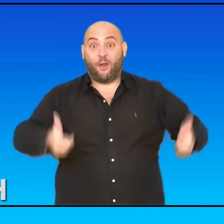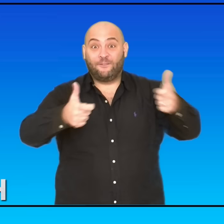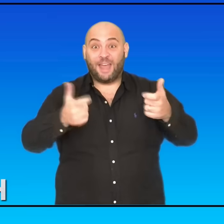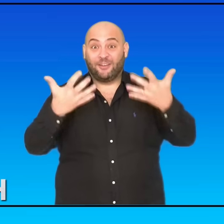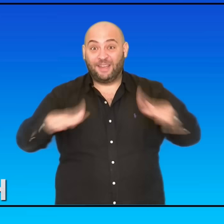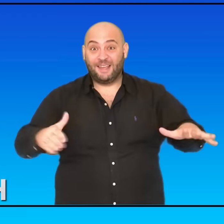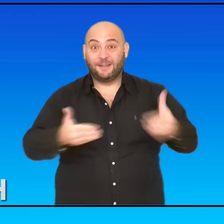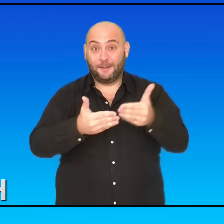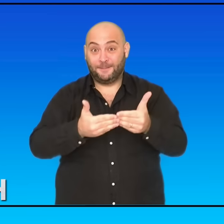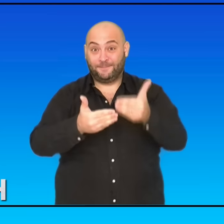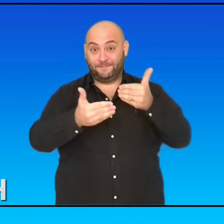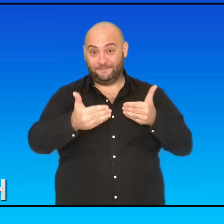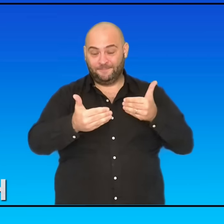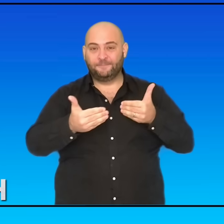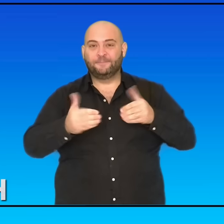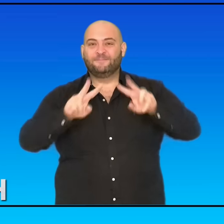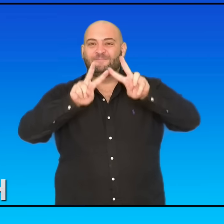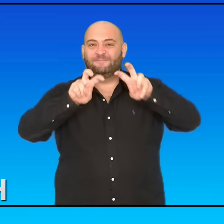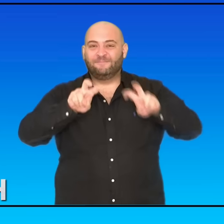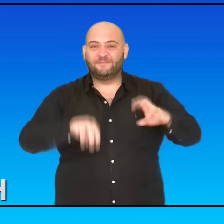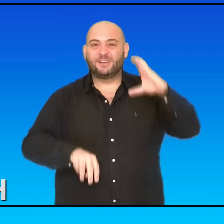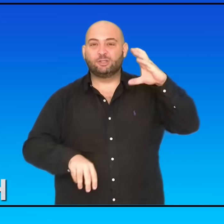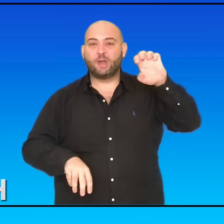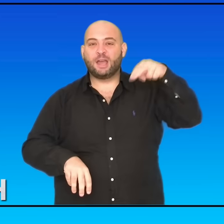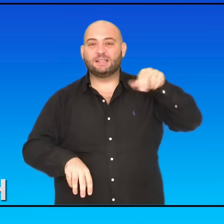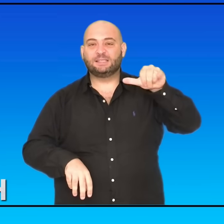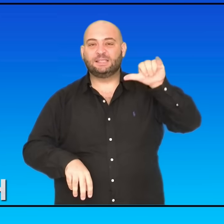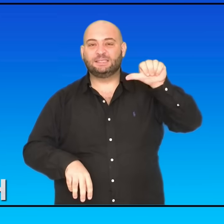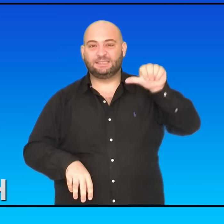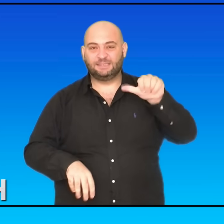Il convegno si è concluso con la presentazione della prima bozza del rapporto del CENSIS